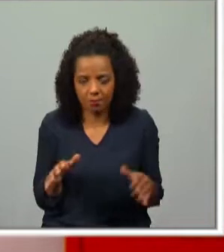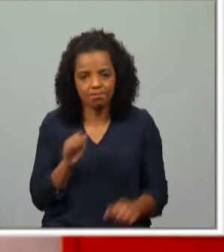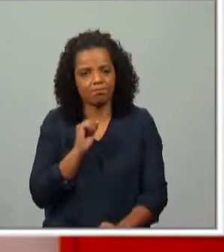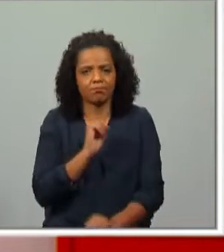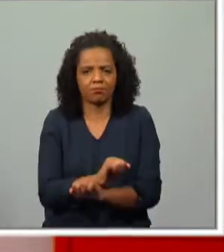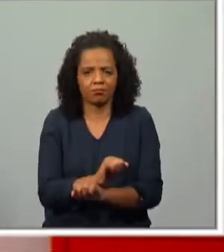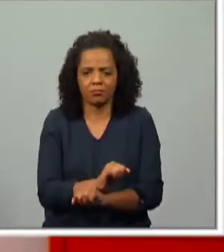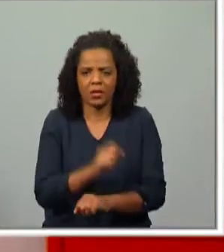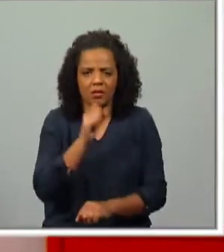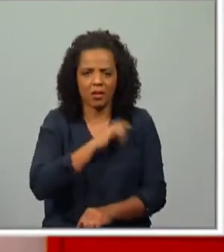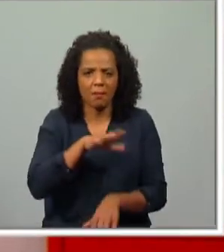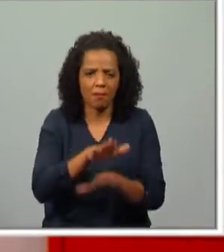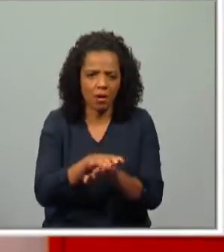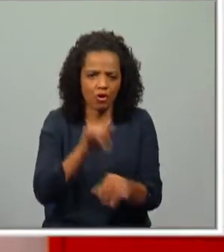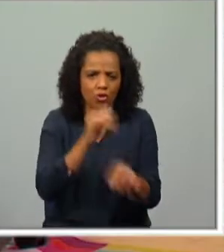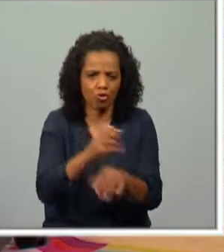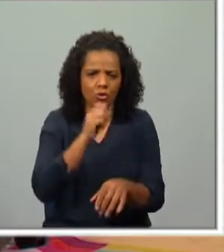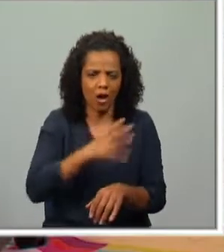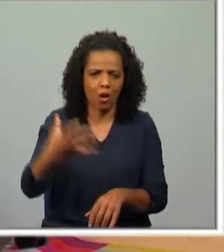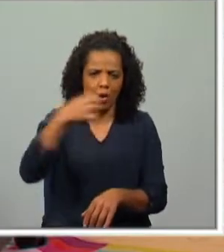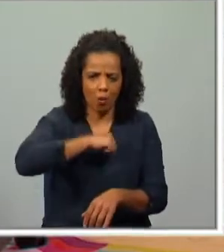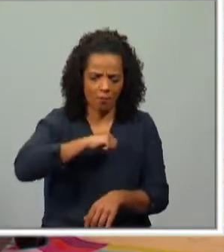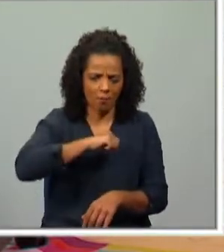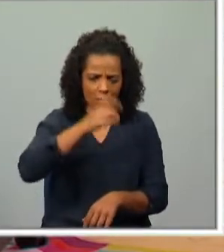fáceis para peixes para outros animais 容易為其他動物的魚